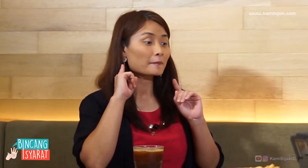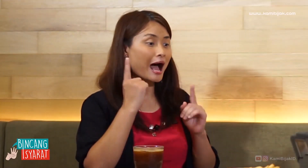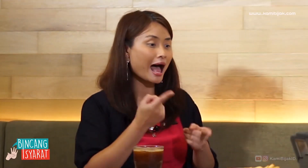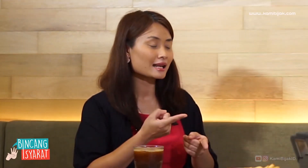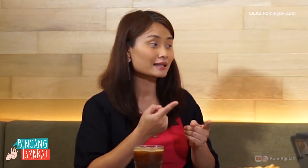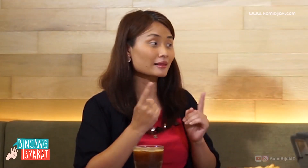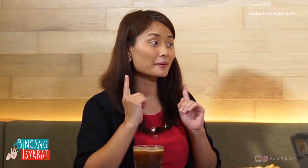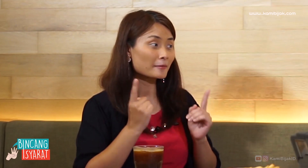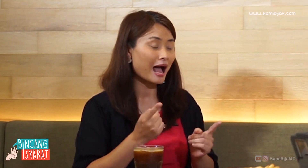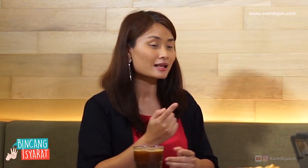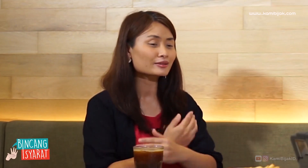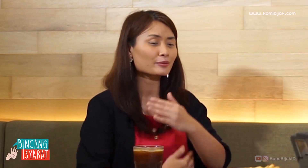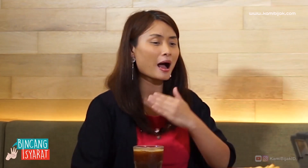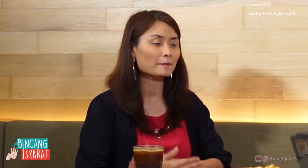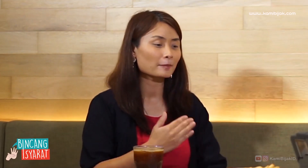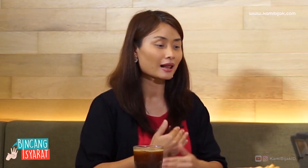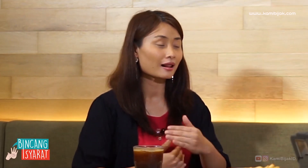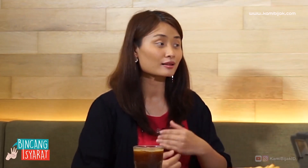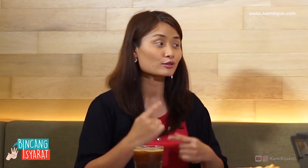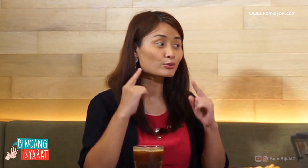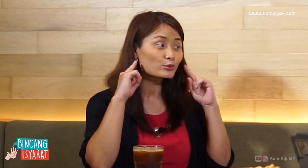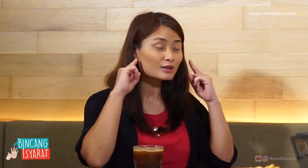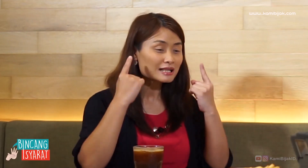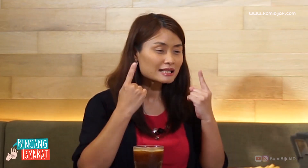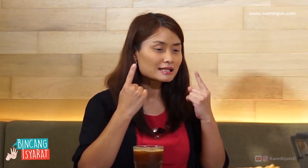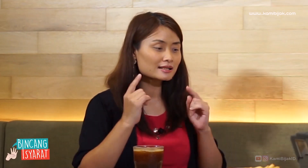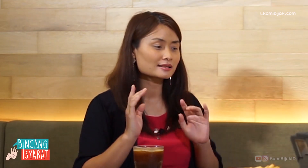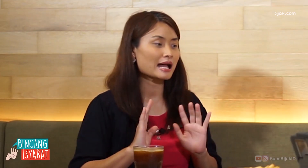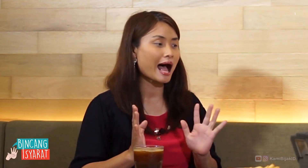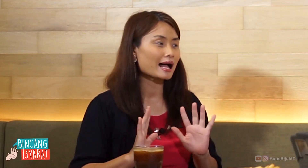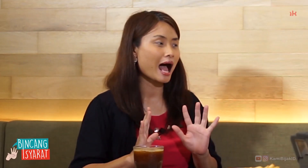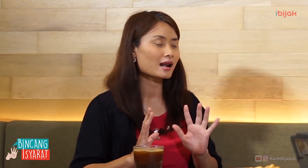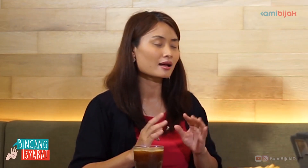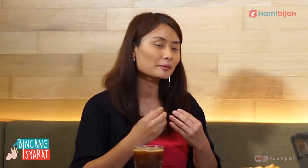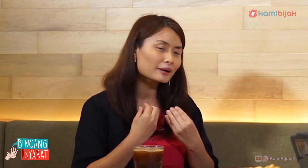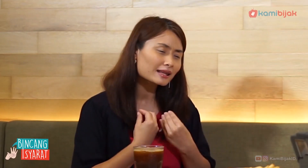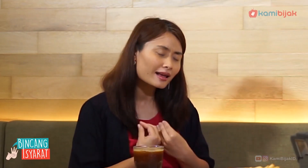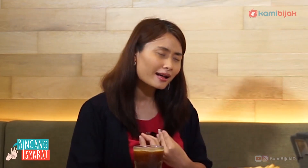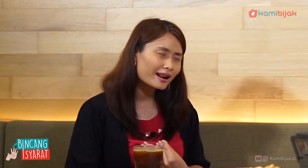Teman-teman disabilitas tuli, jangan menyerah,